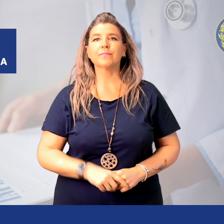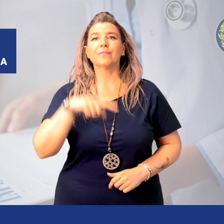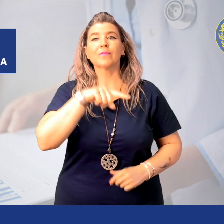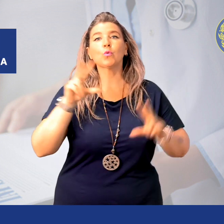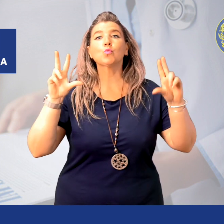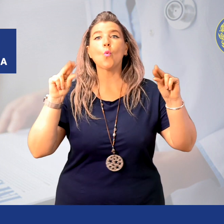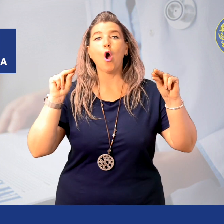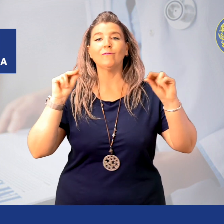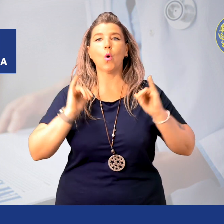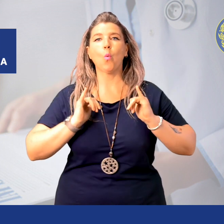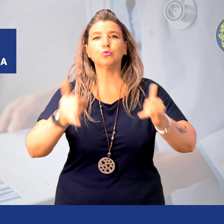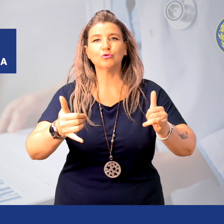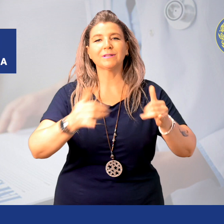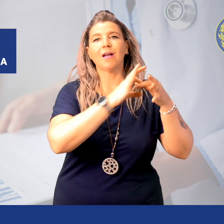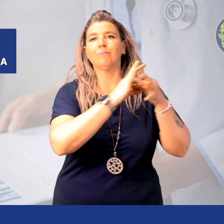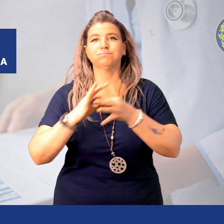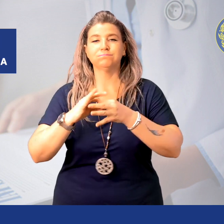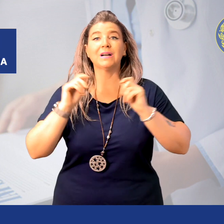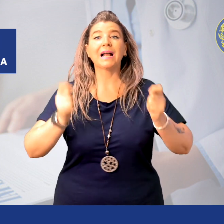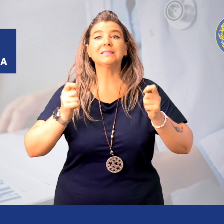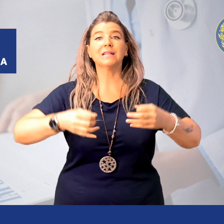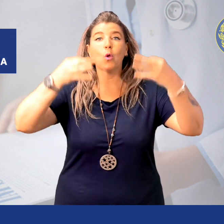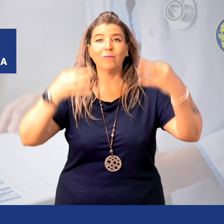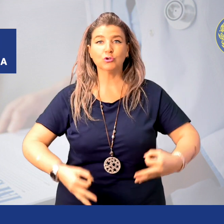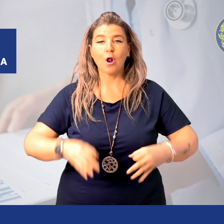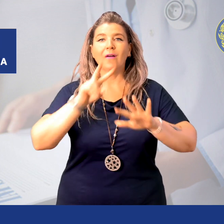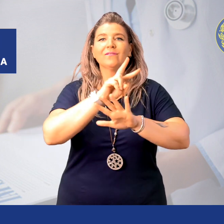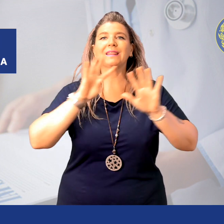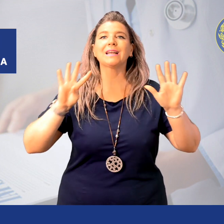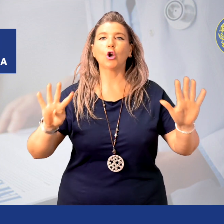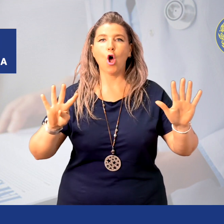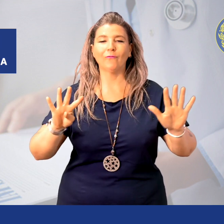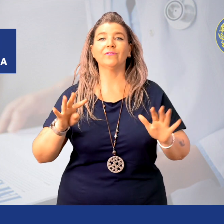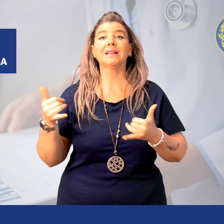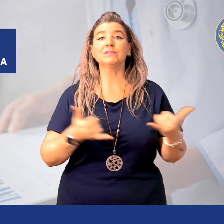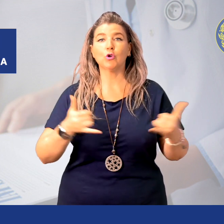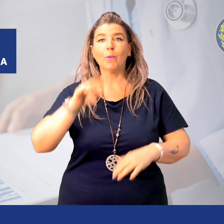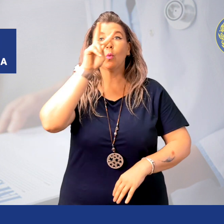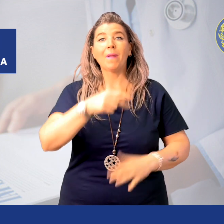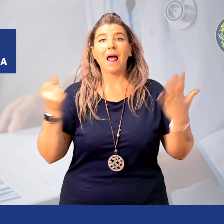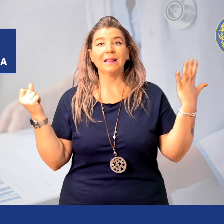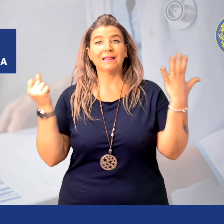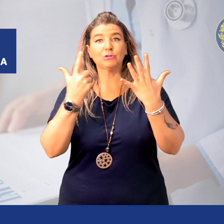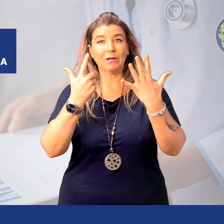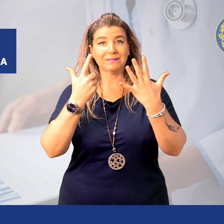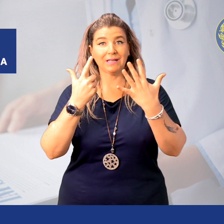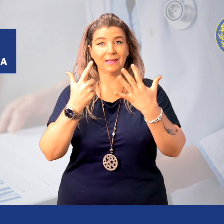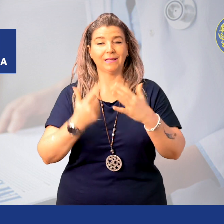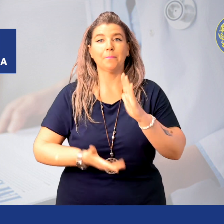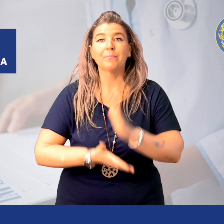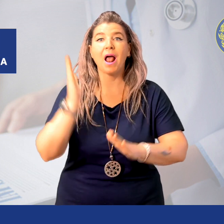che le nuove regole pubblicate in Gazzetta Ufficiale n. 302 del 29 dicembre 2017.